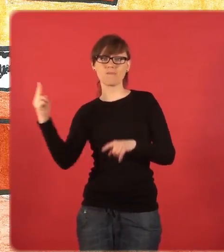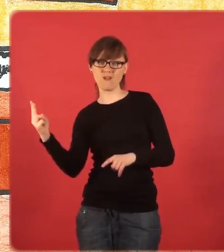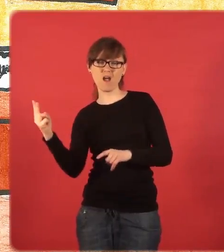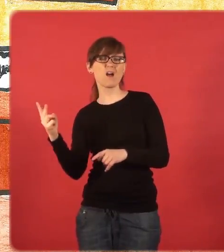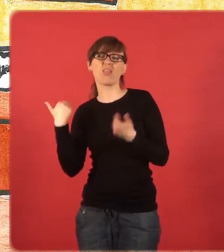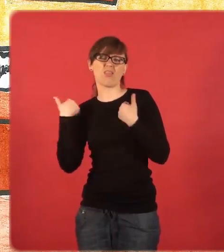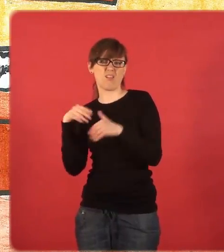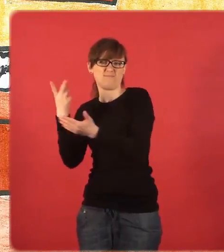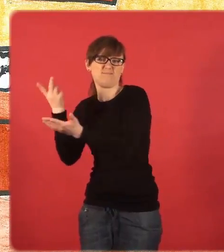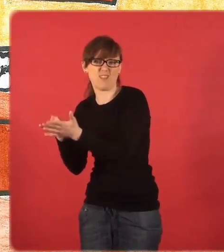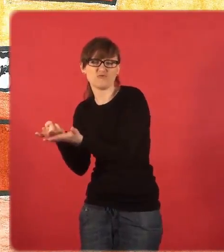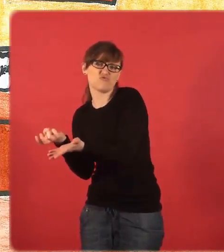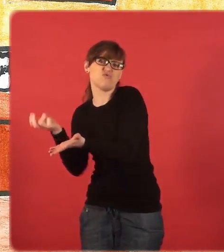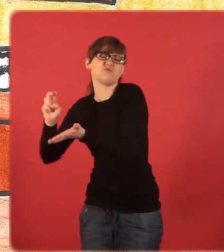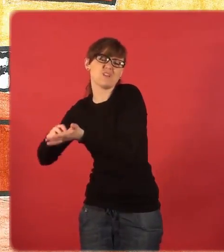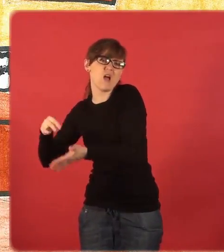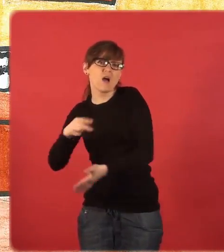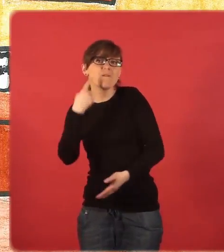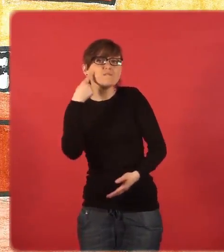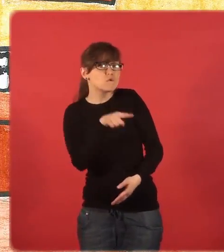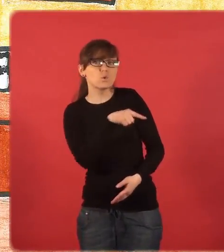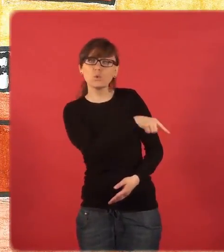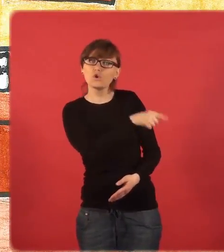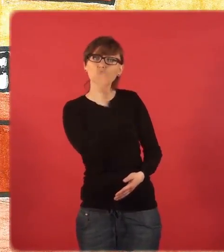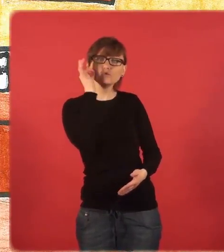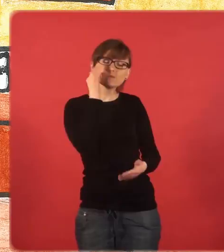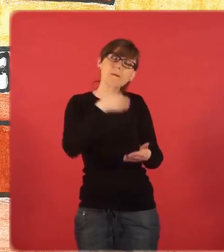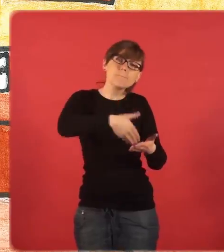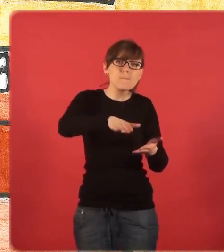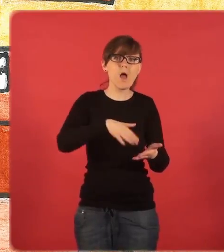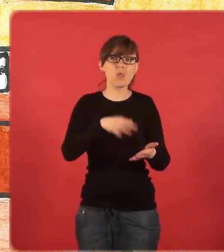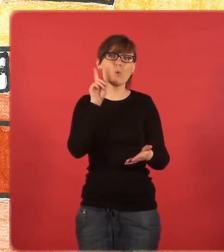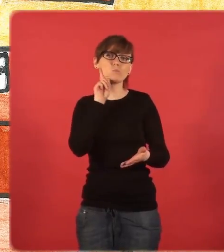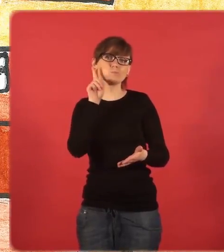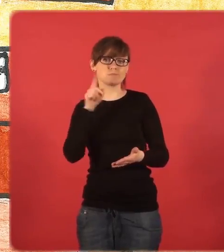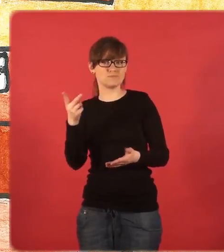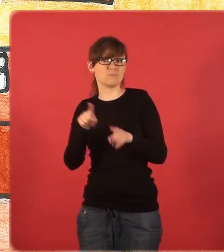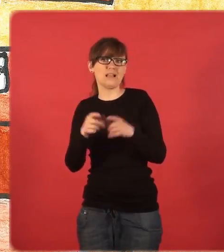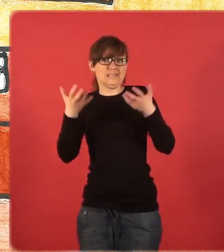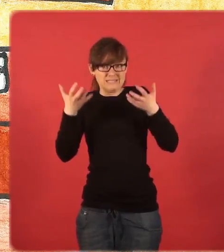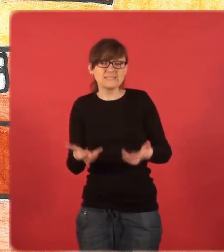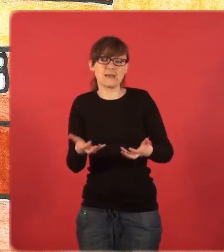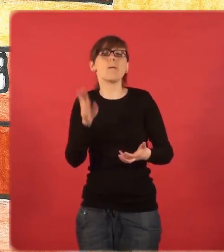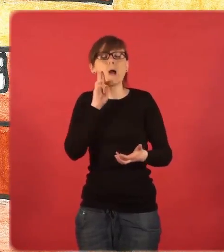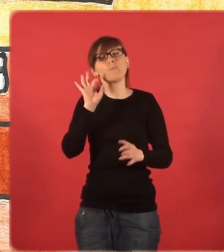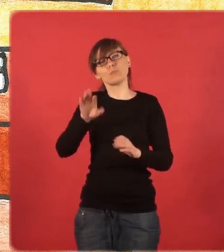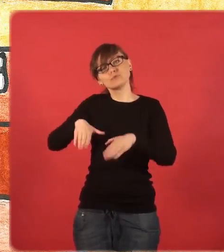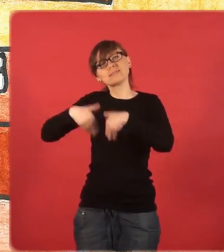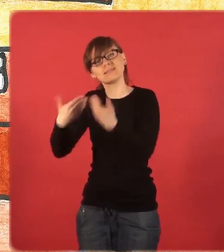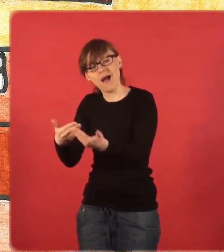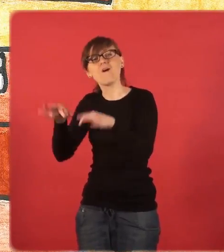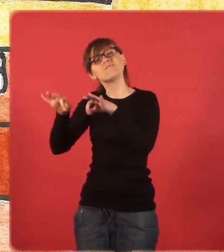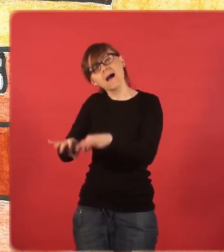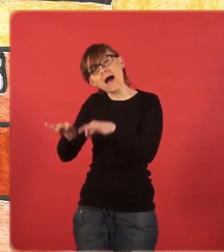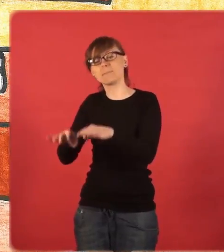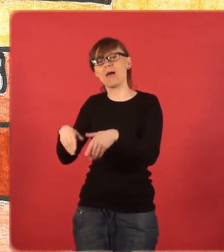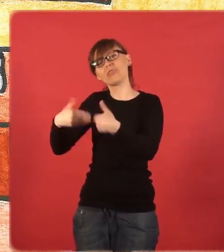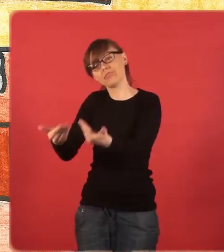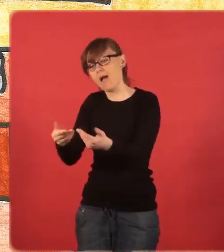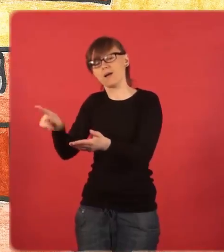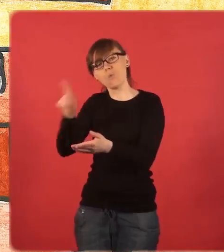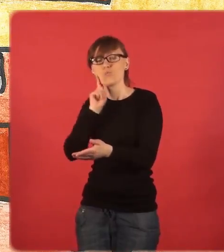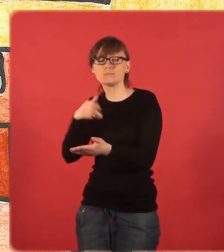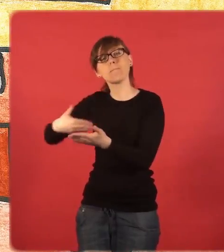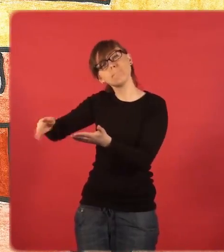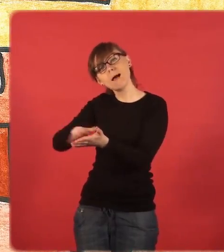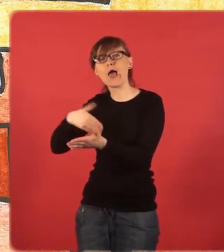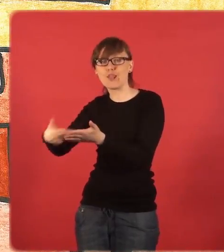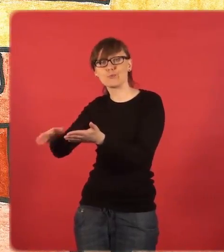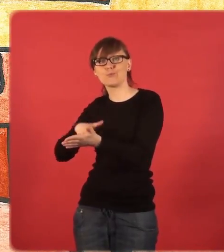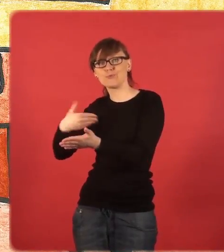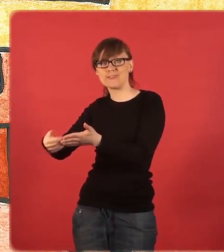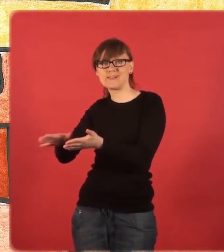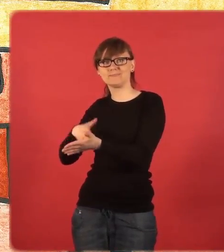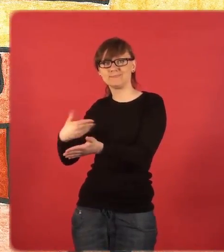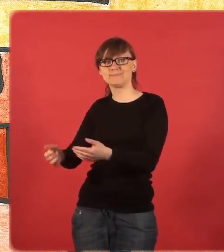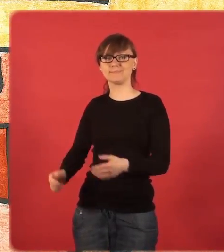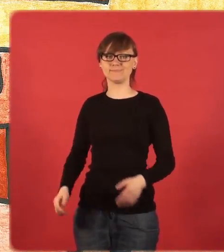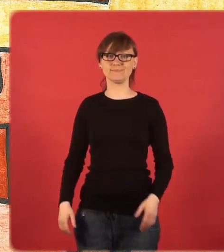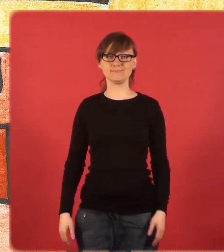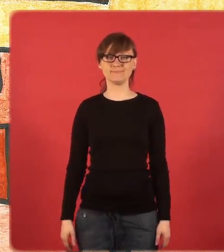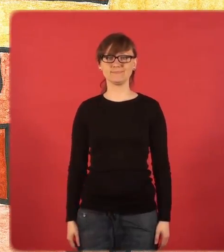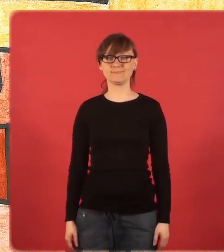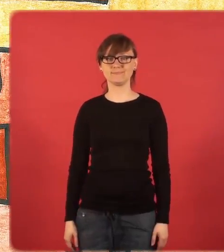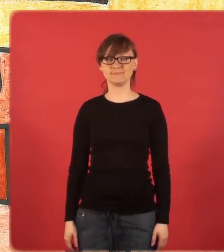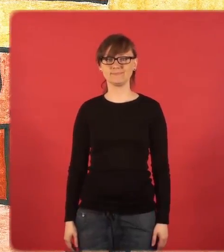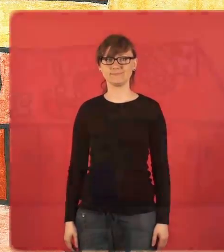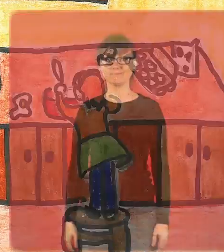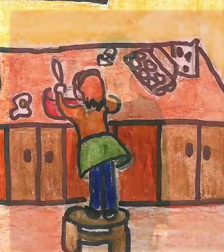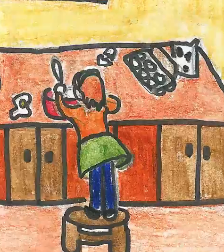Chłopcy też bardzo chcieli coś pomalować więc mama dała im farbę. Chłopcy zaczęli się malować farbkami